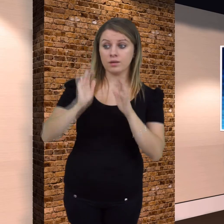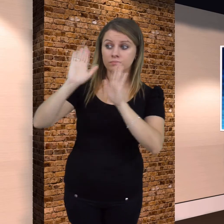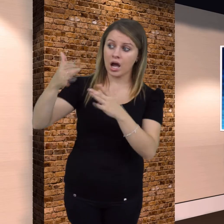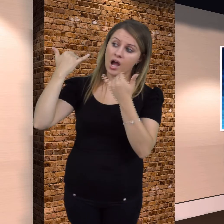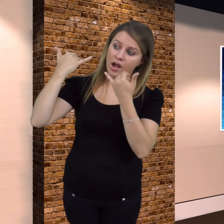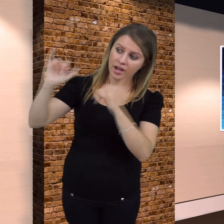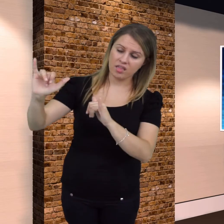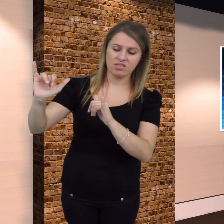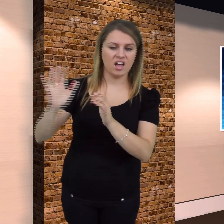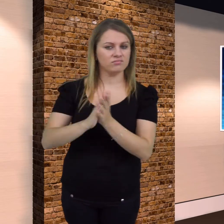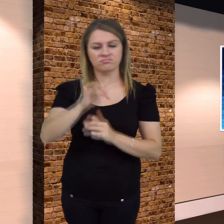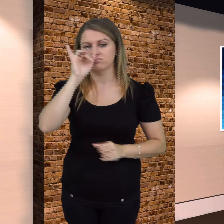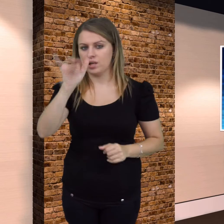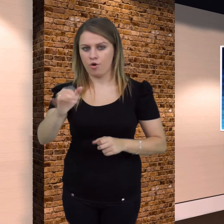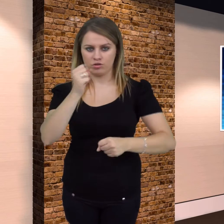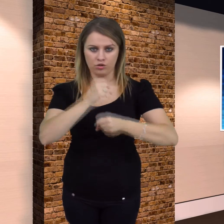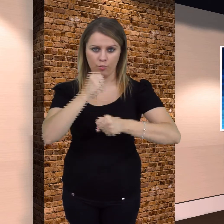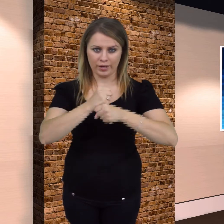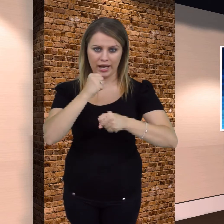Jeżeli masz inne wykształcenie niestety nie możesz tam pracować.